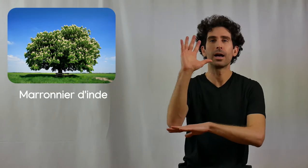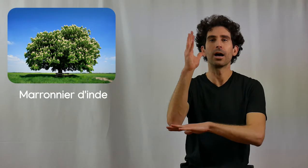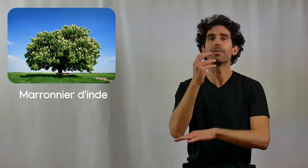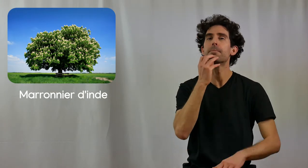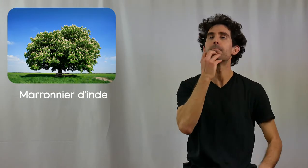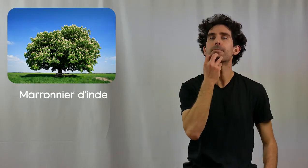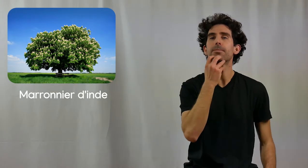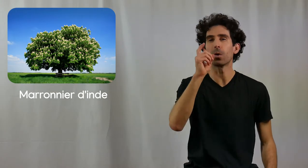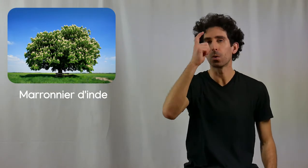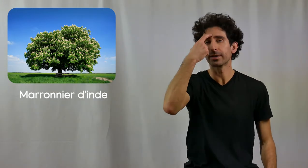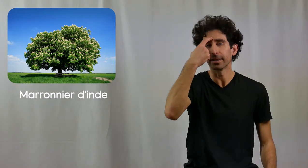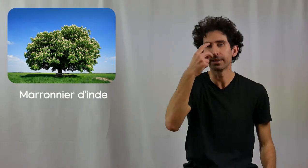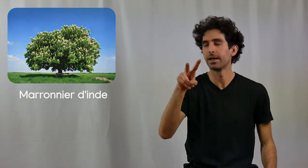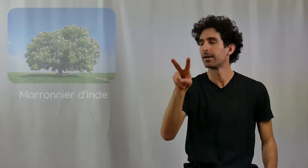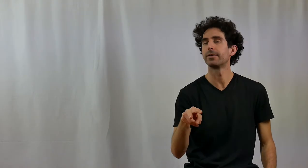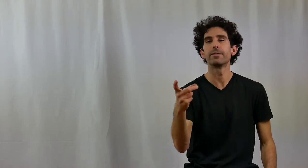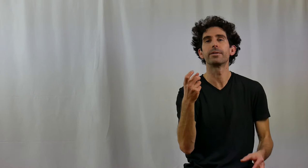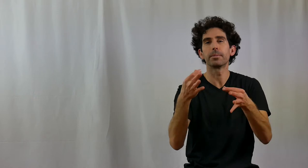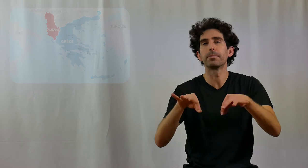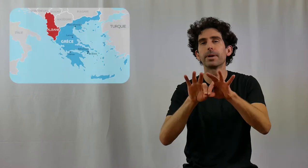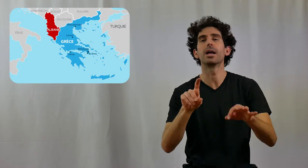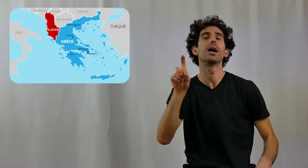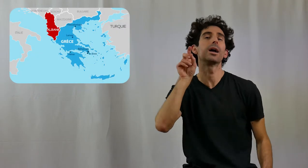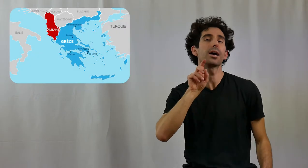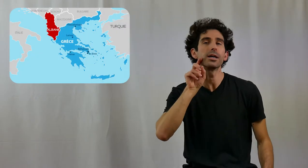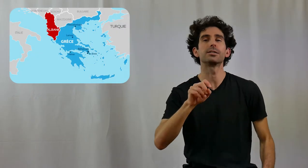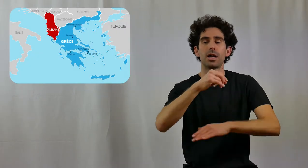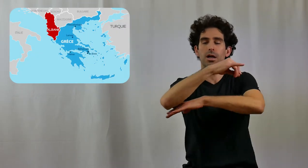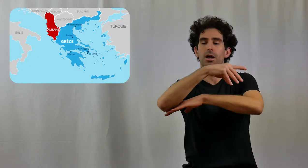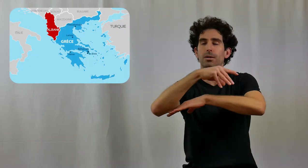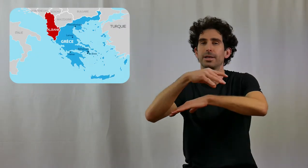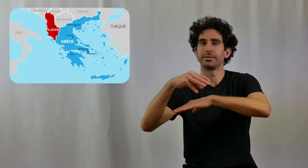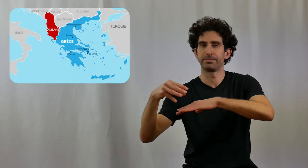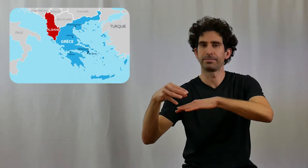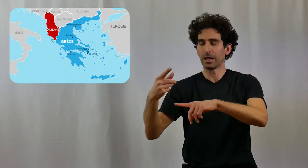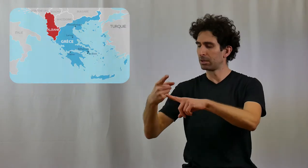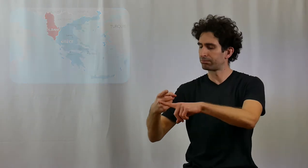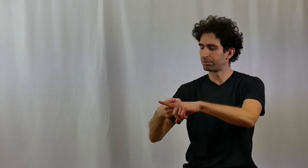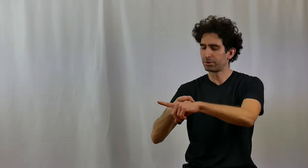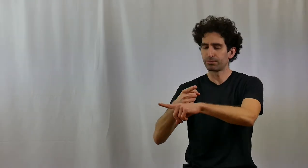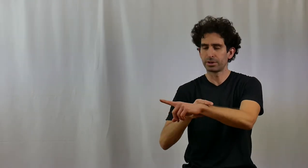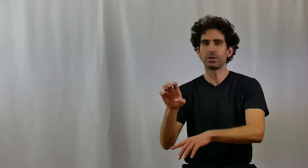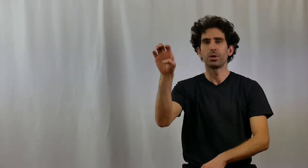Le marronnier d'inde vient en réalité de la Grèce et d'Albanie. Petit à petit,